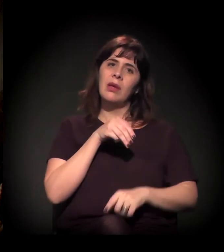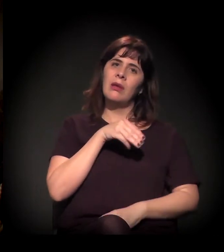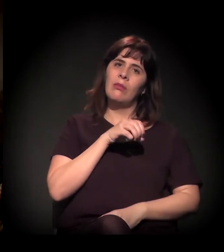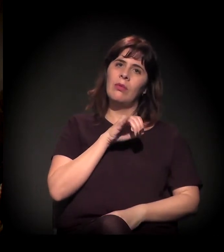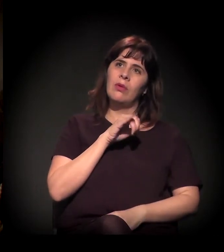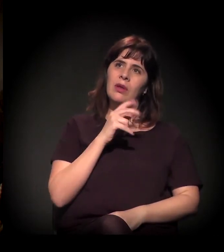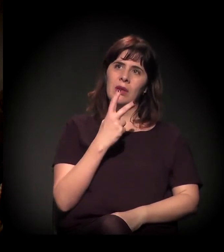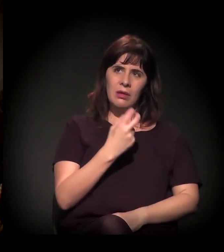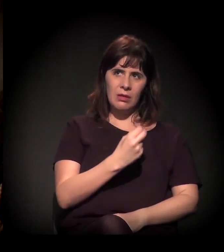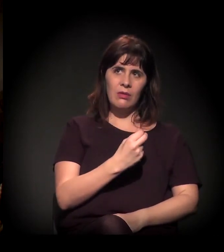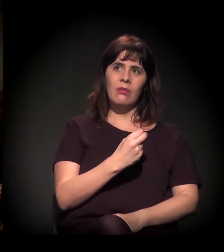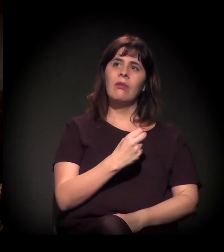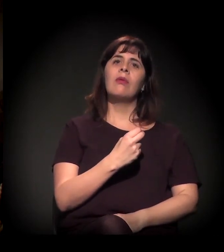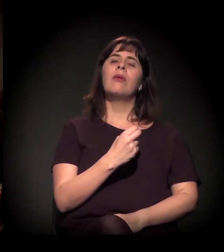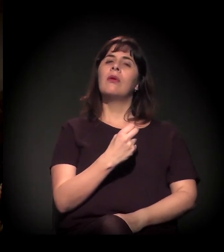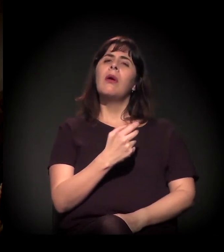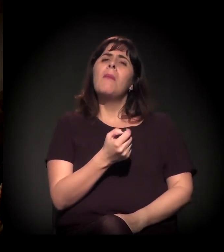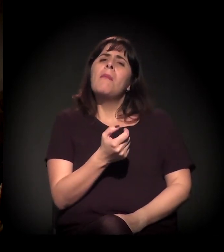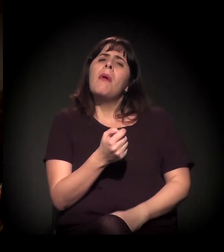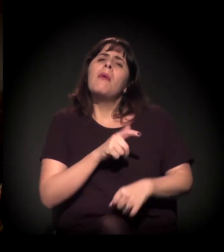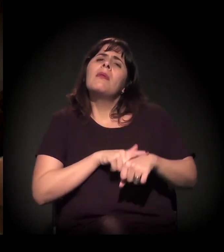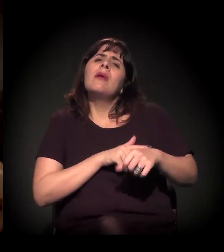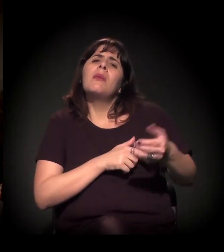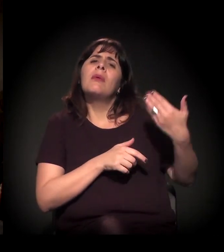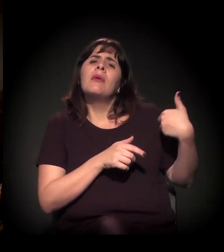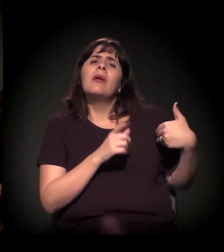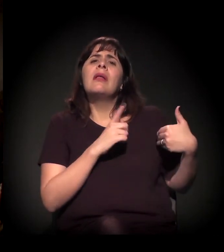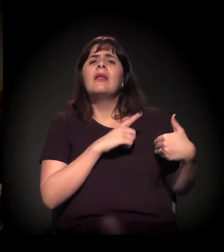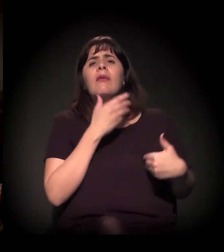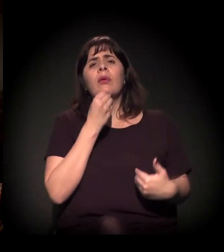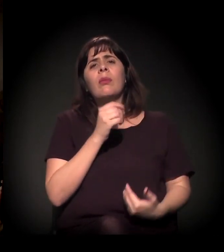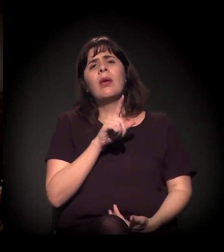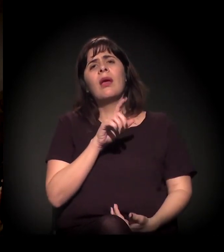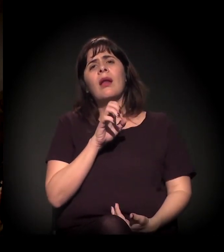Recentemente, a gente teve tortura e assassinato do Leandro,